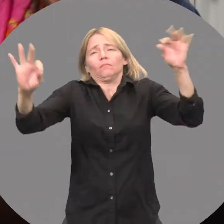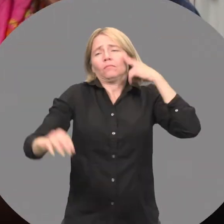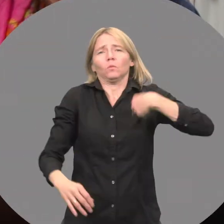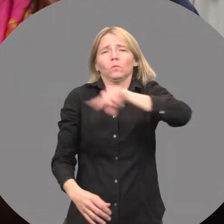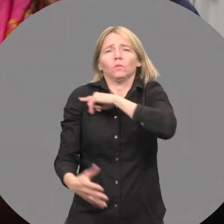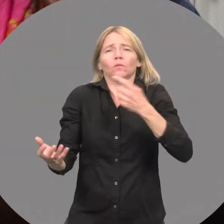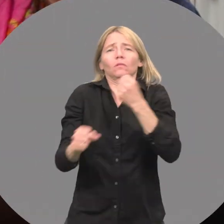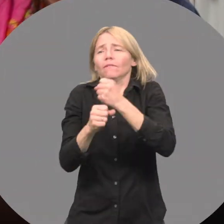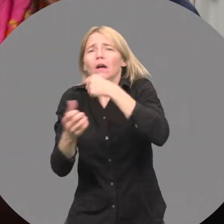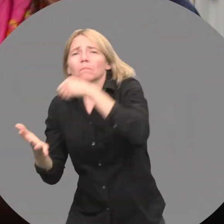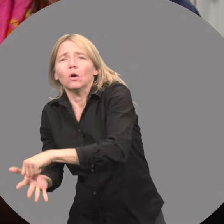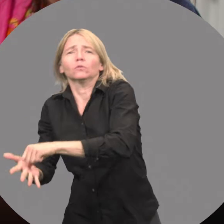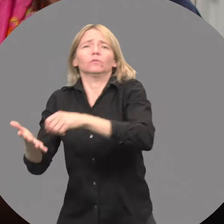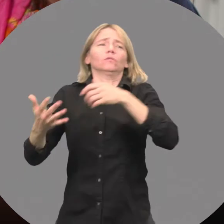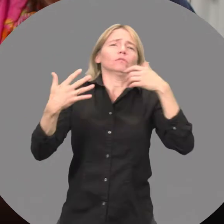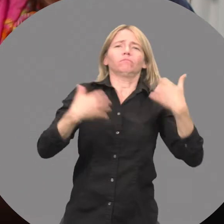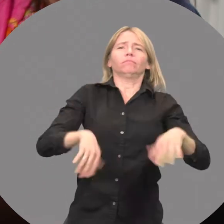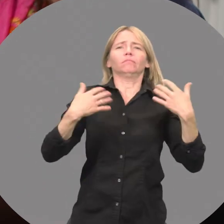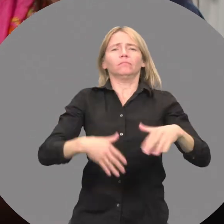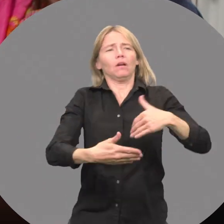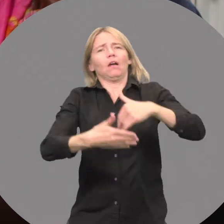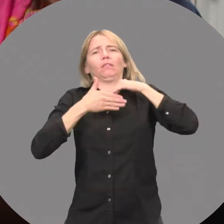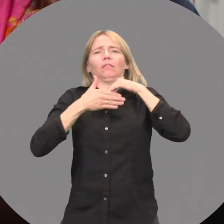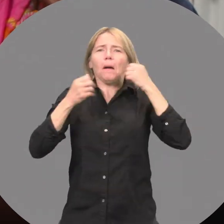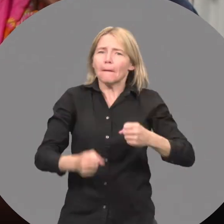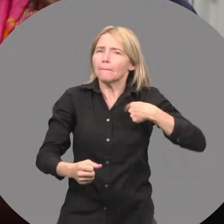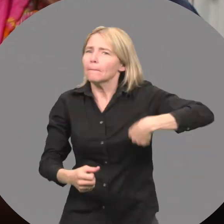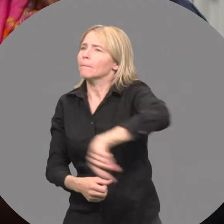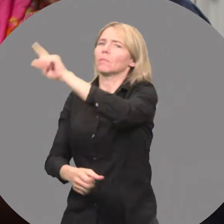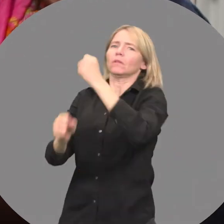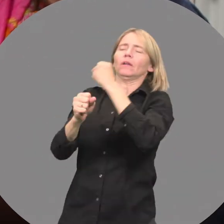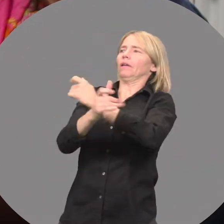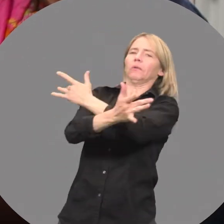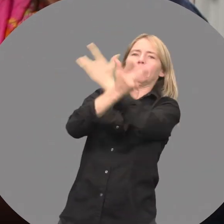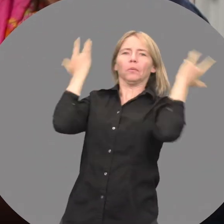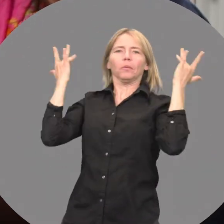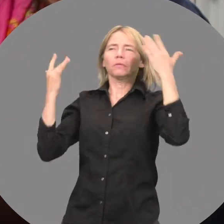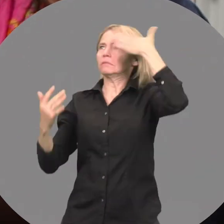Ça nous permet d'aller au travail l'esprit tranquille en sachant que nos enfants sont à la garderie et